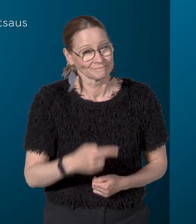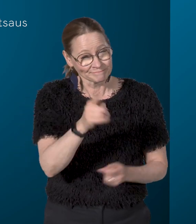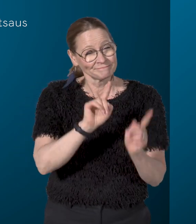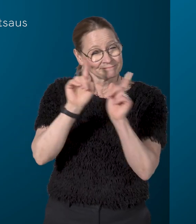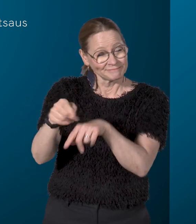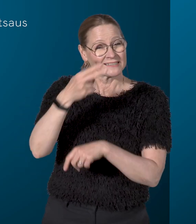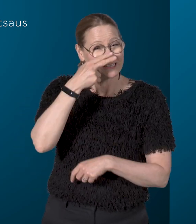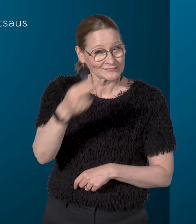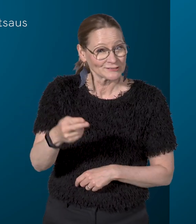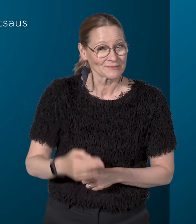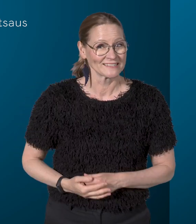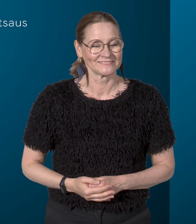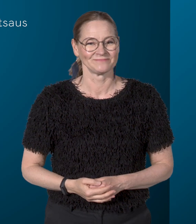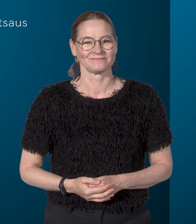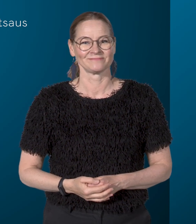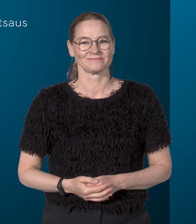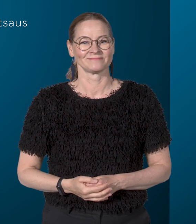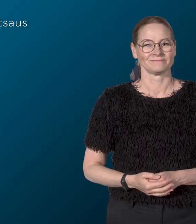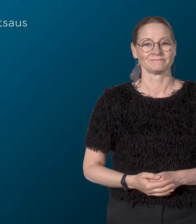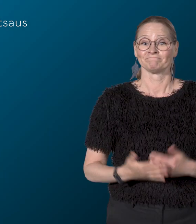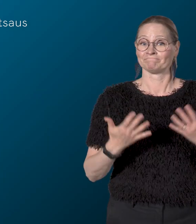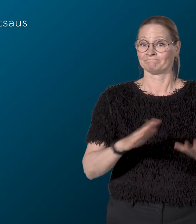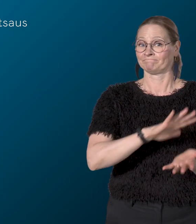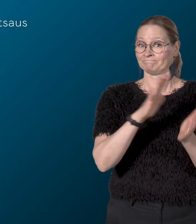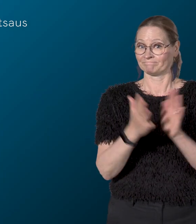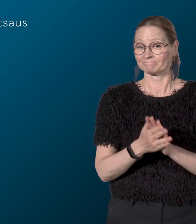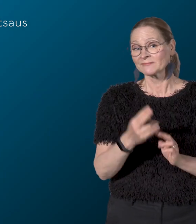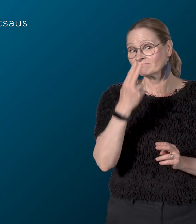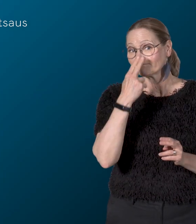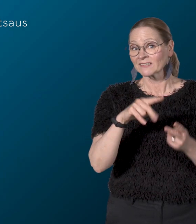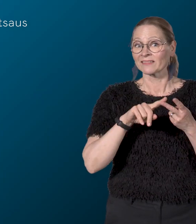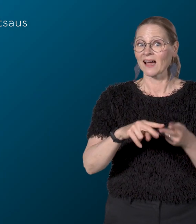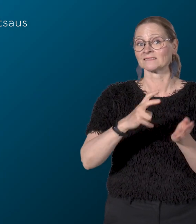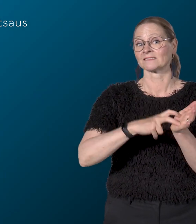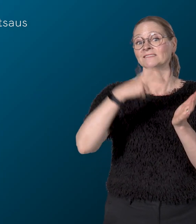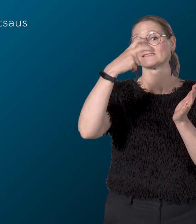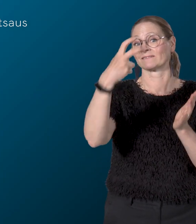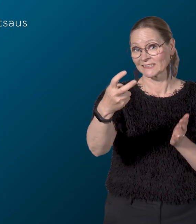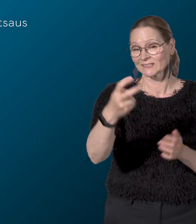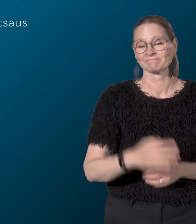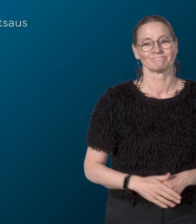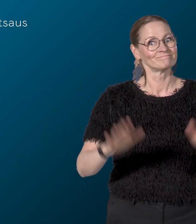Kipin kapin katsomaan siitä! Tässä kaikki tältä erää, nähdään taas kahden viikon päästä.